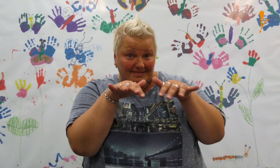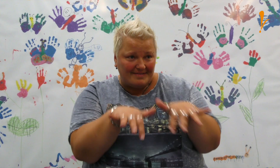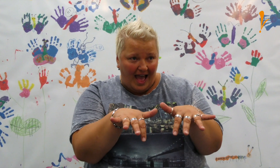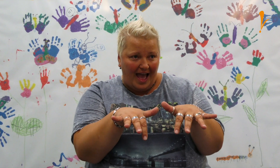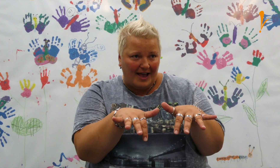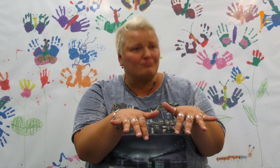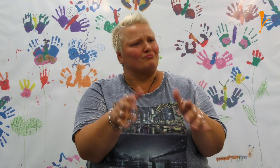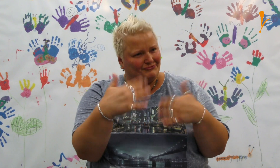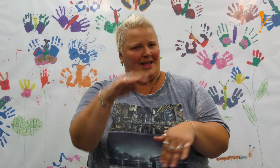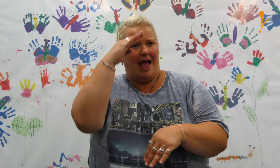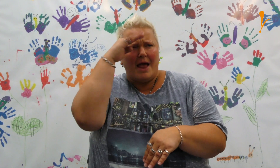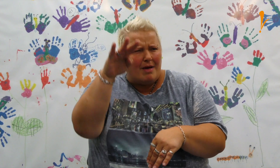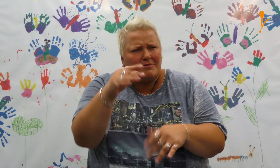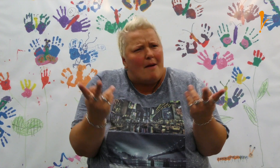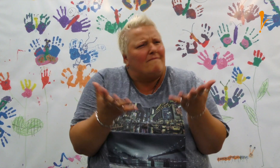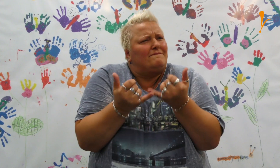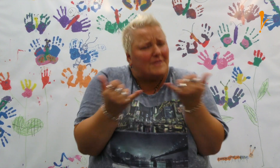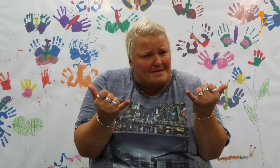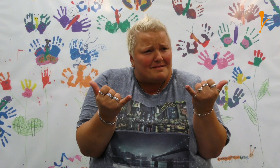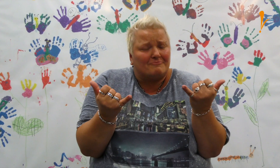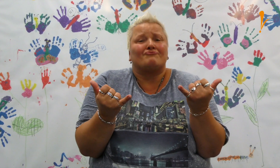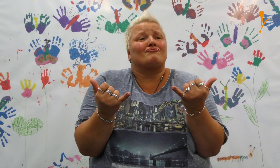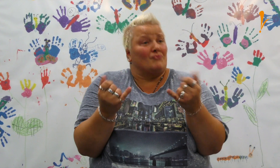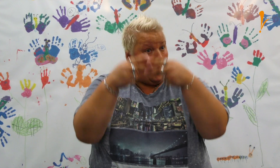Habt ihr Interesse? Dann meldet euch ganz einfach an.